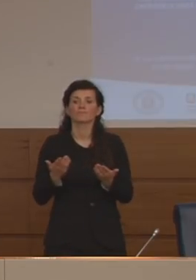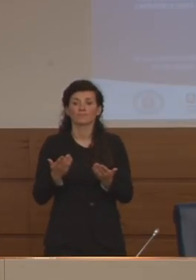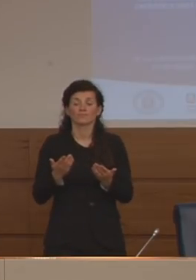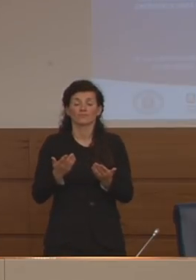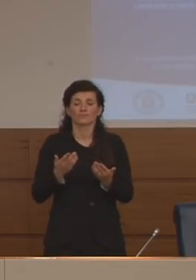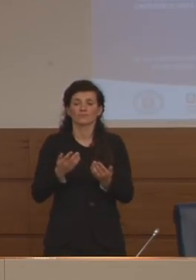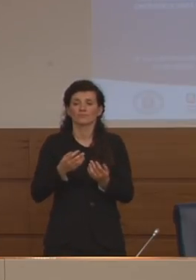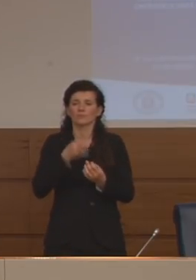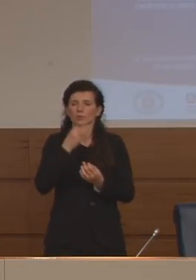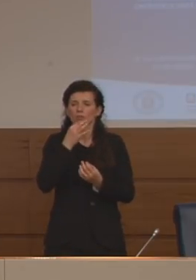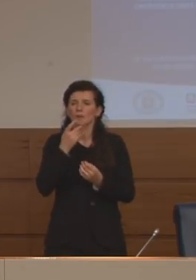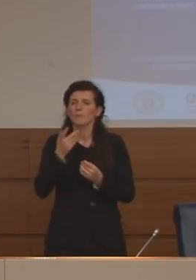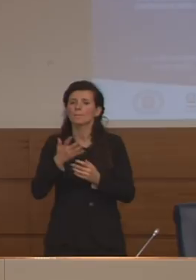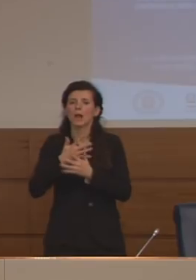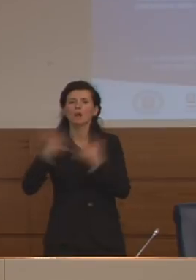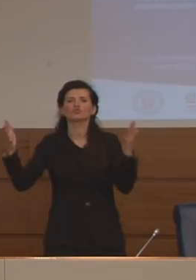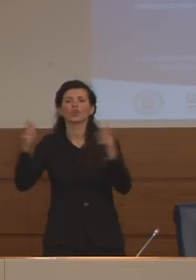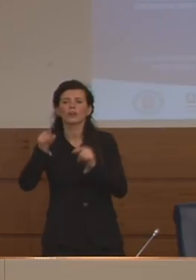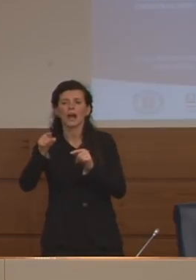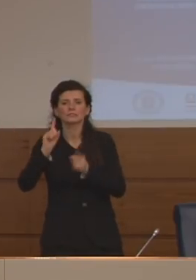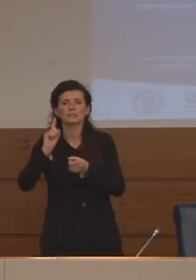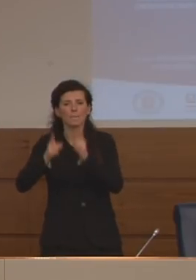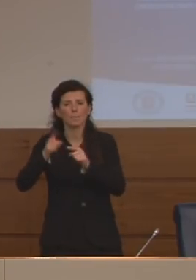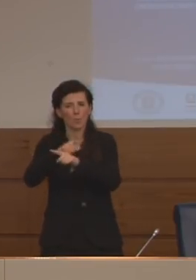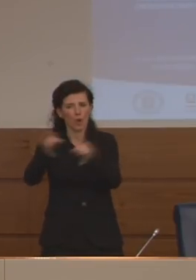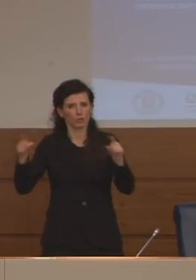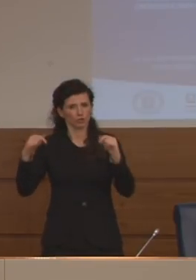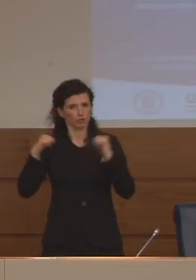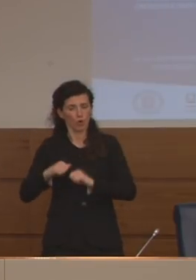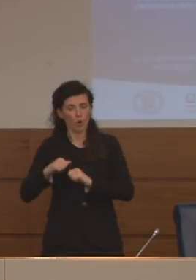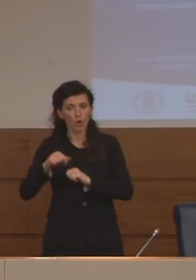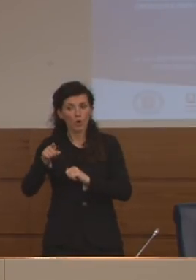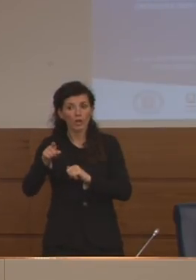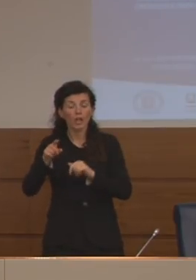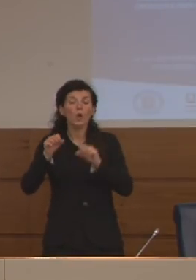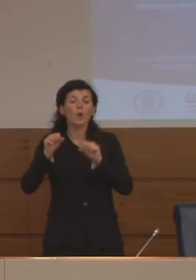vuol dire che questa popolazione potenzialmente può diventare positiva o